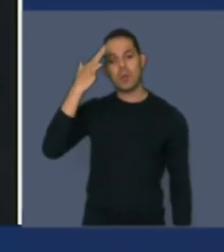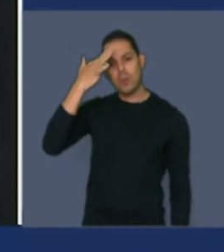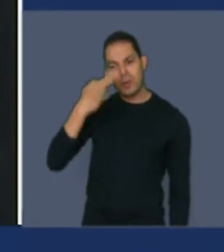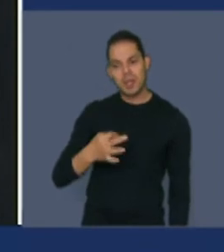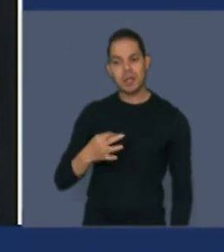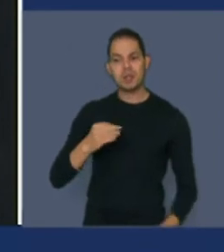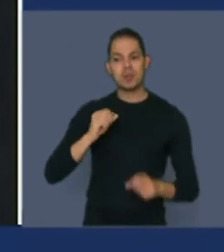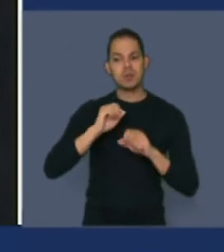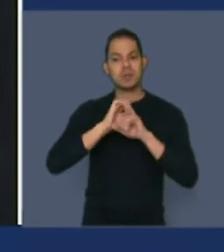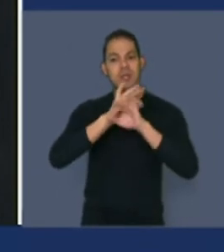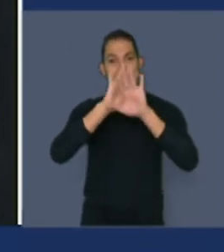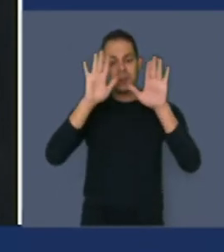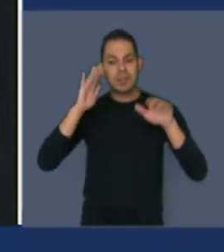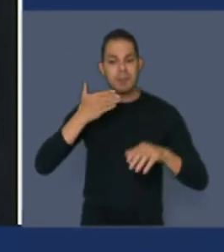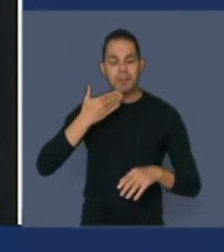MELHOR. EU NÃO CONSIGO ENTENDER COMO ALGUNS SETORES